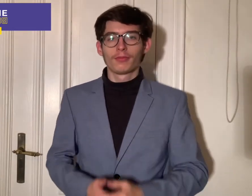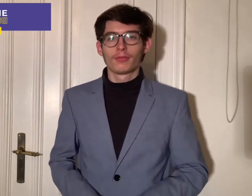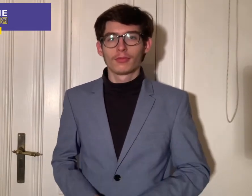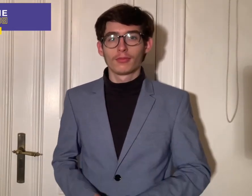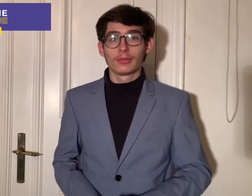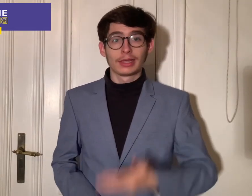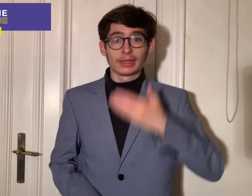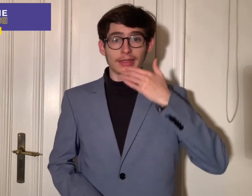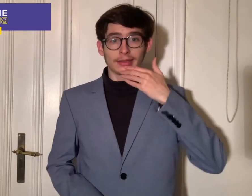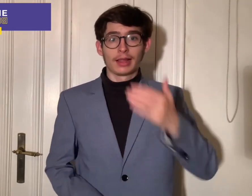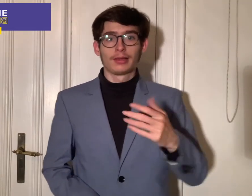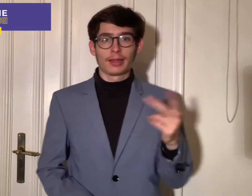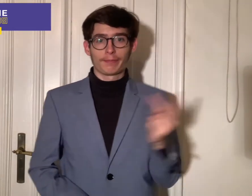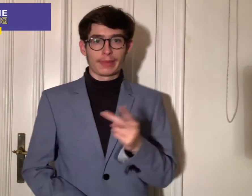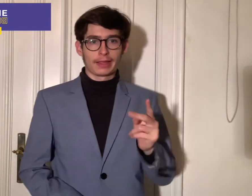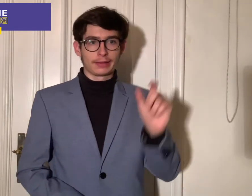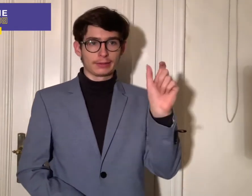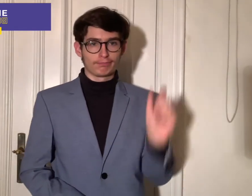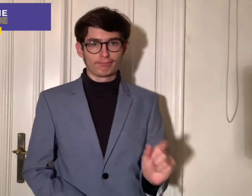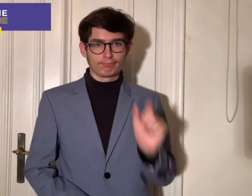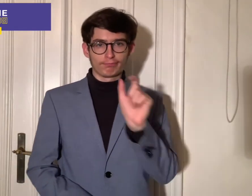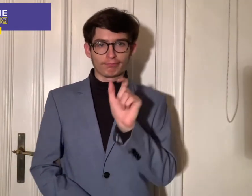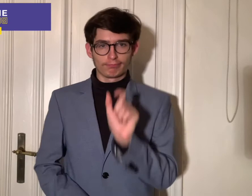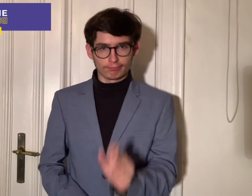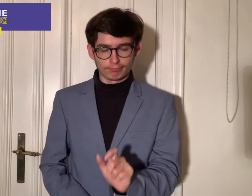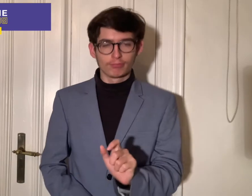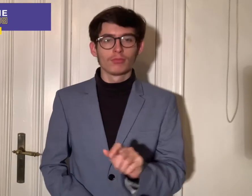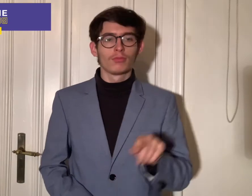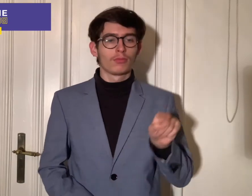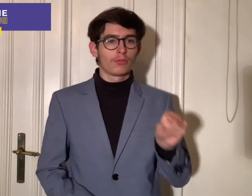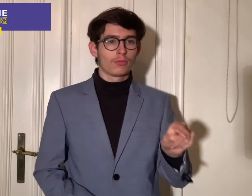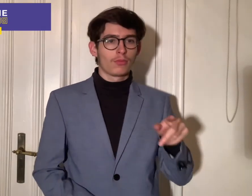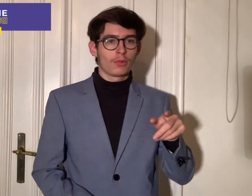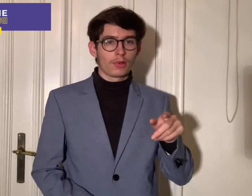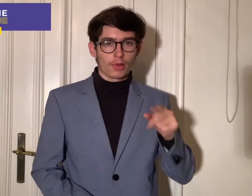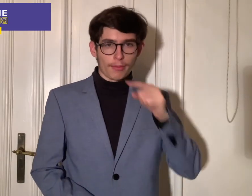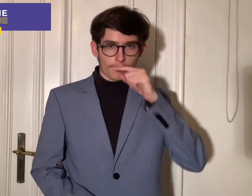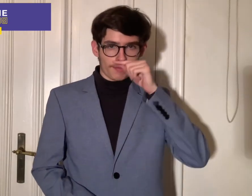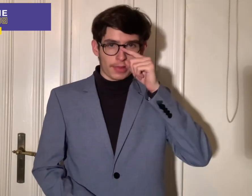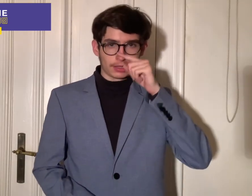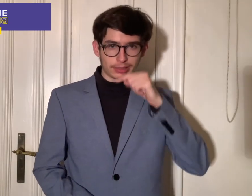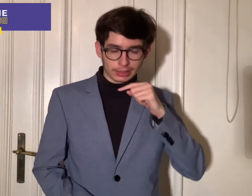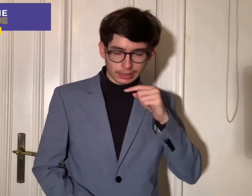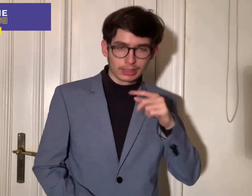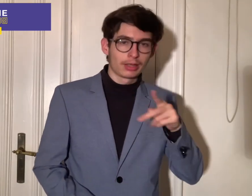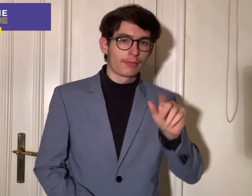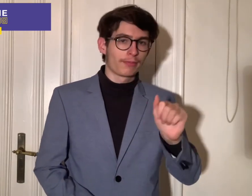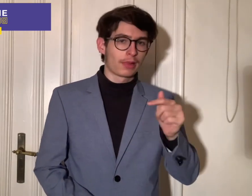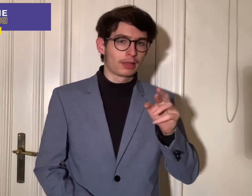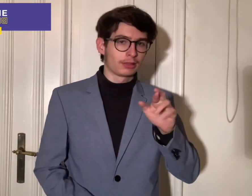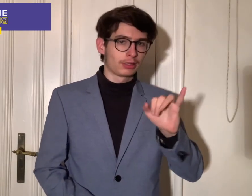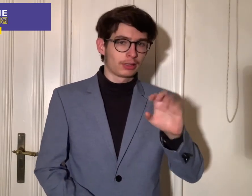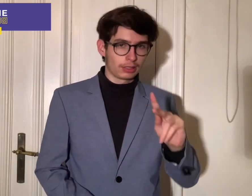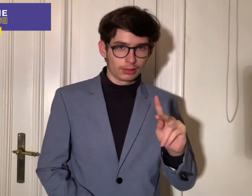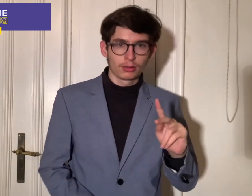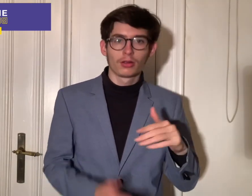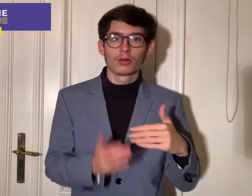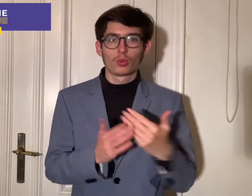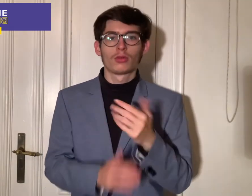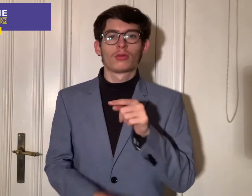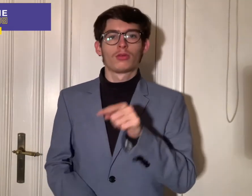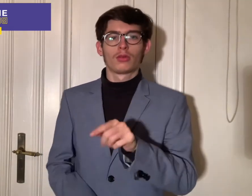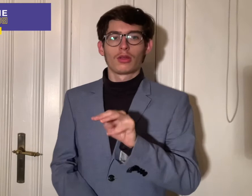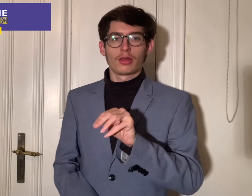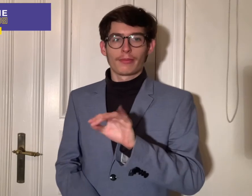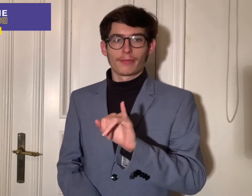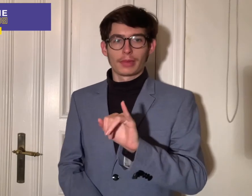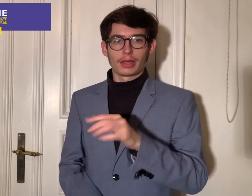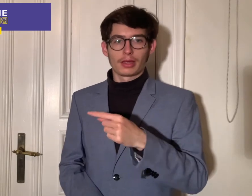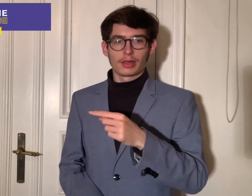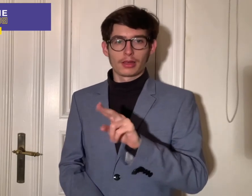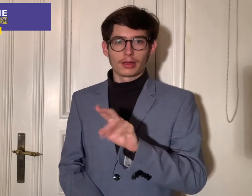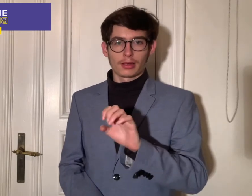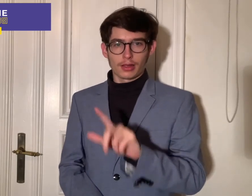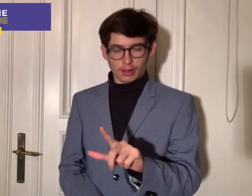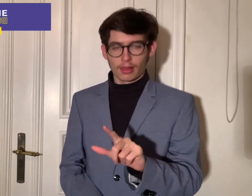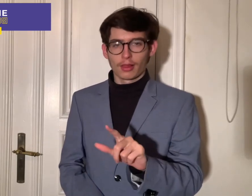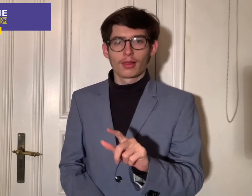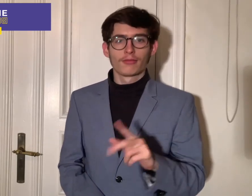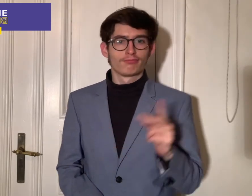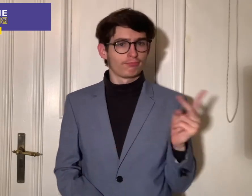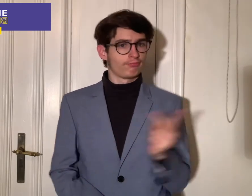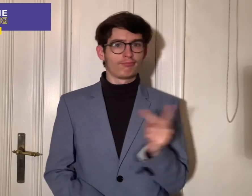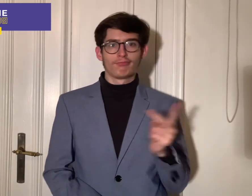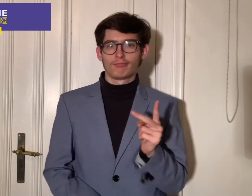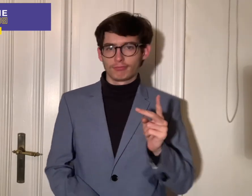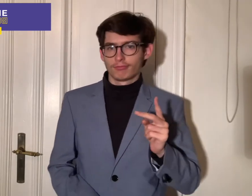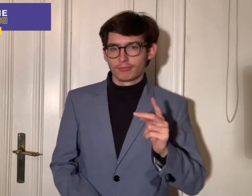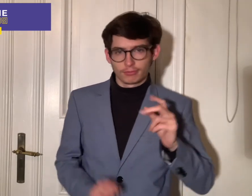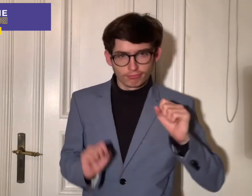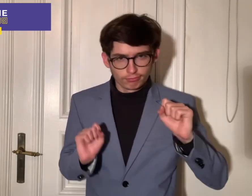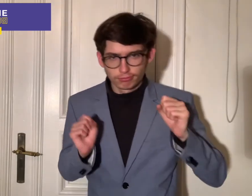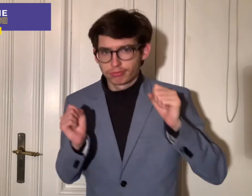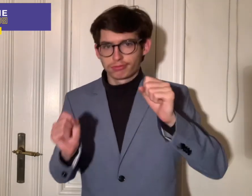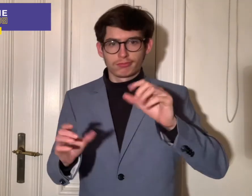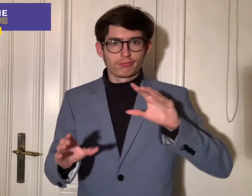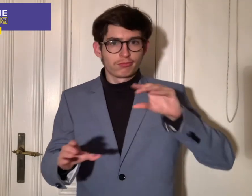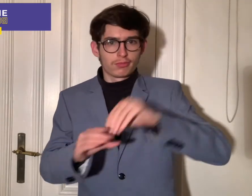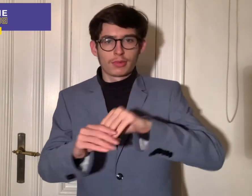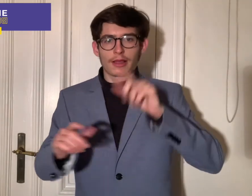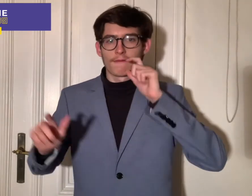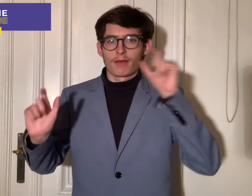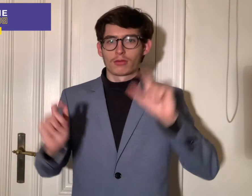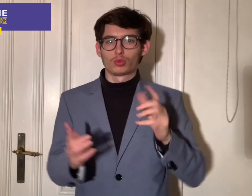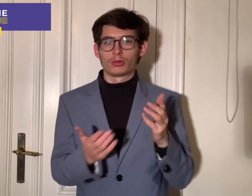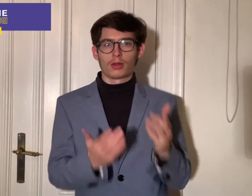Danke an Patrick und Miguel für euer Engagement.